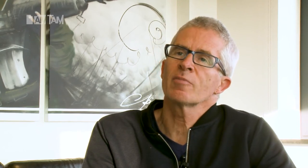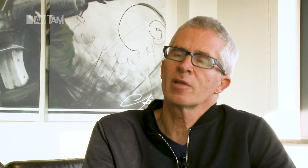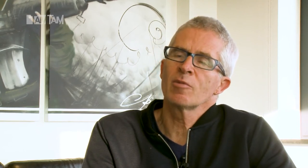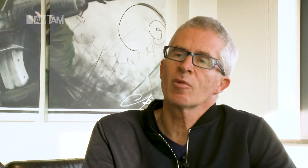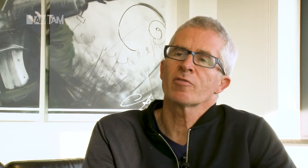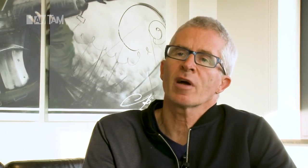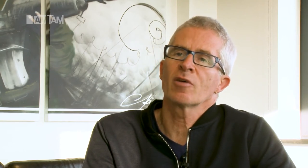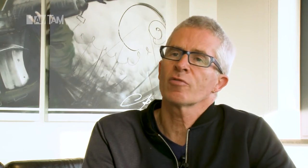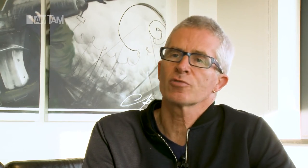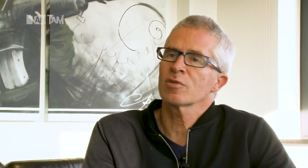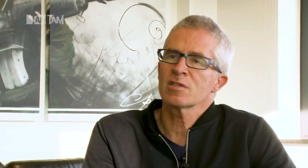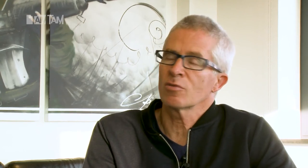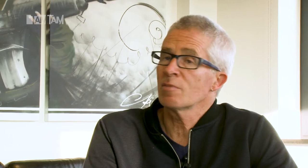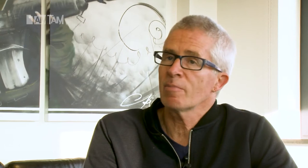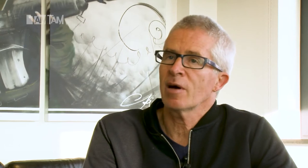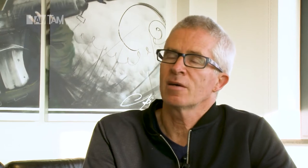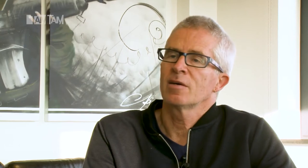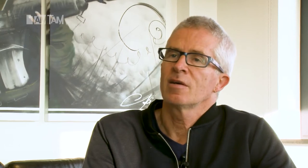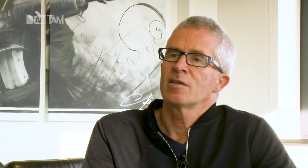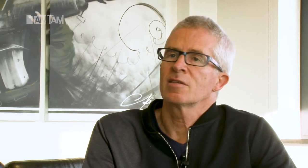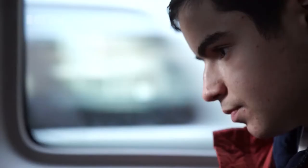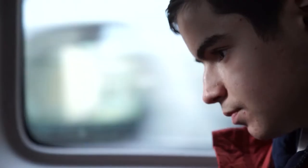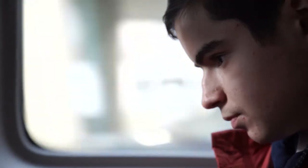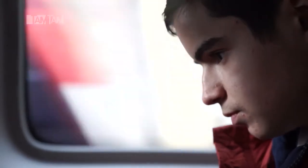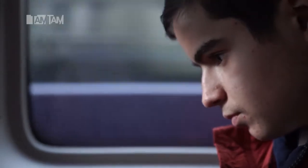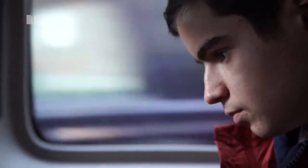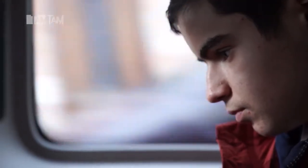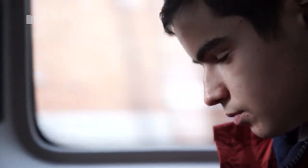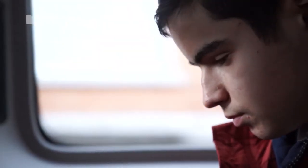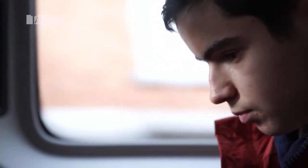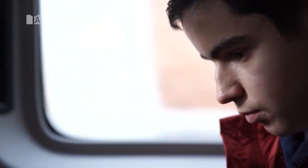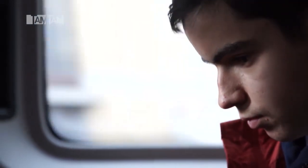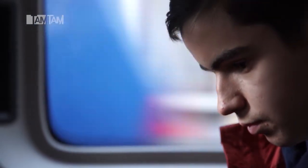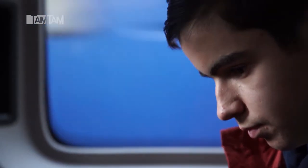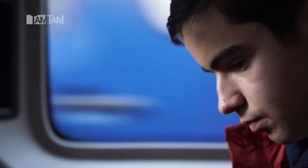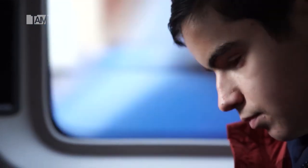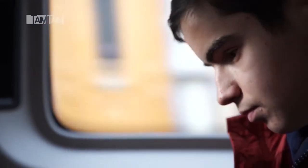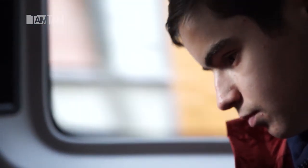péniblement à faire un enfant sur dix. On n'y est même pas. C'est moins de 6% et encore on a vu de gros progrès au cours des dernières années.